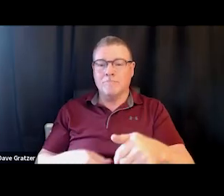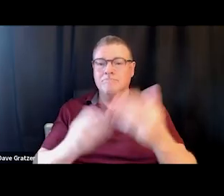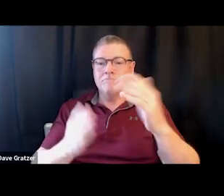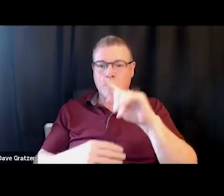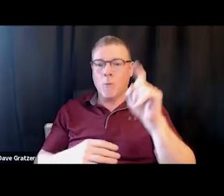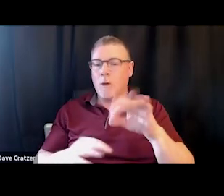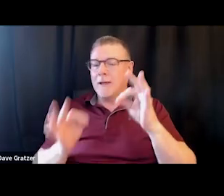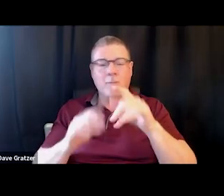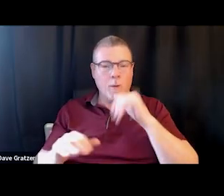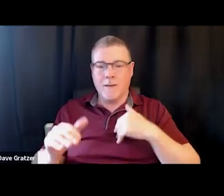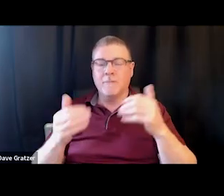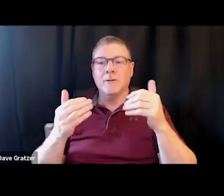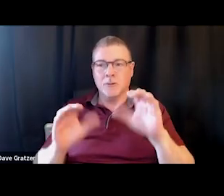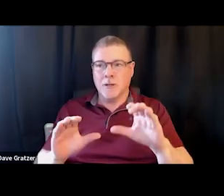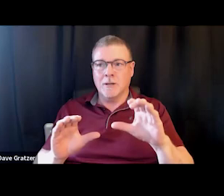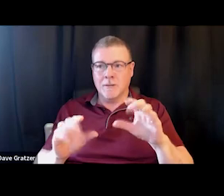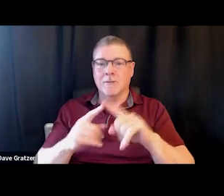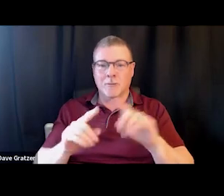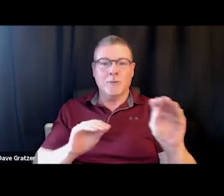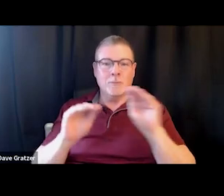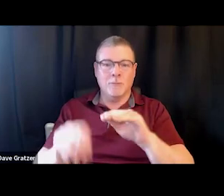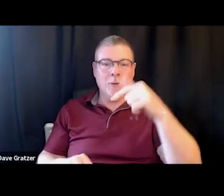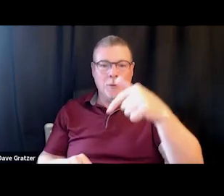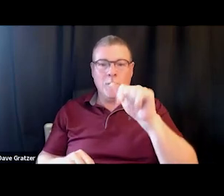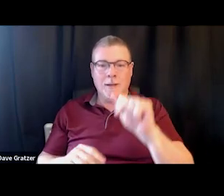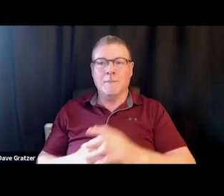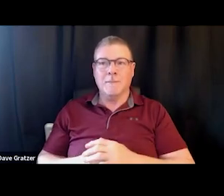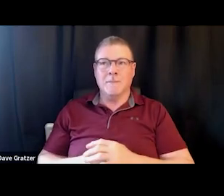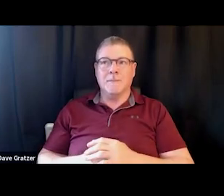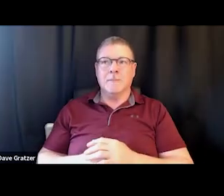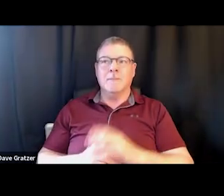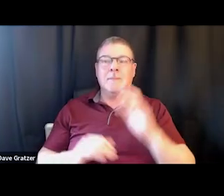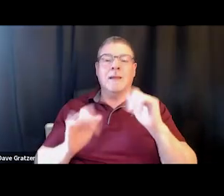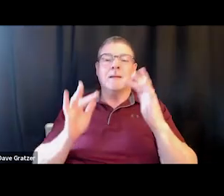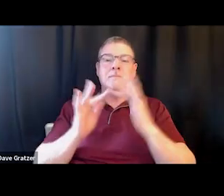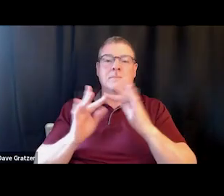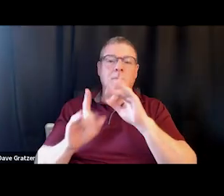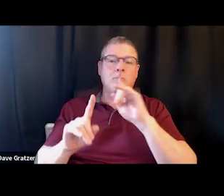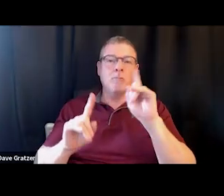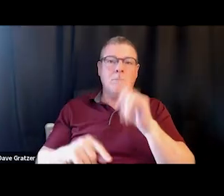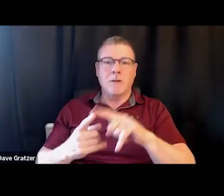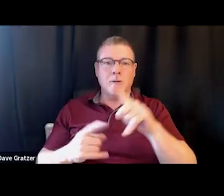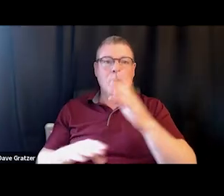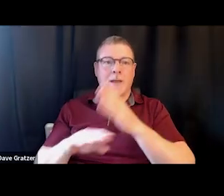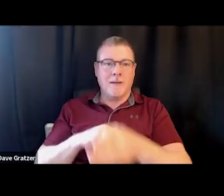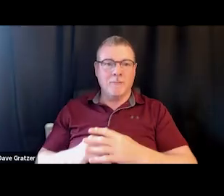Si no tuvieron la oportunidad de poner una en la sección de preguntas y respuestas, podemos darles una respuesta después del seminario web.